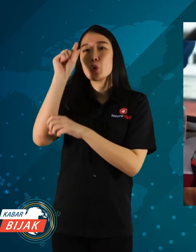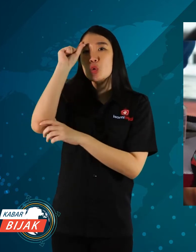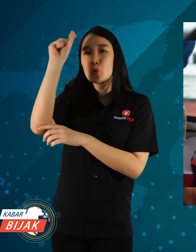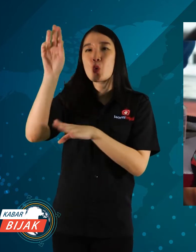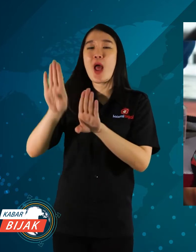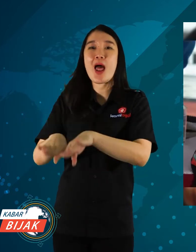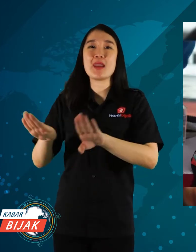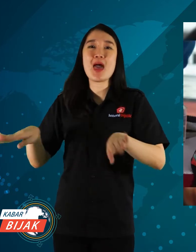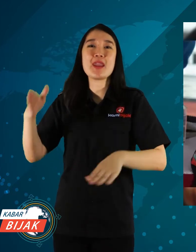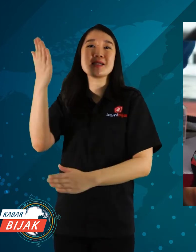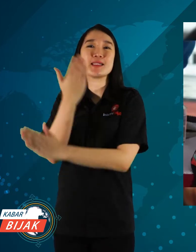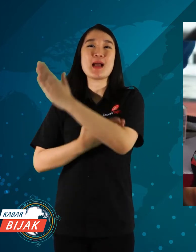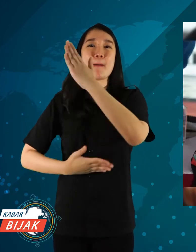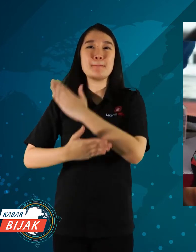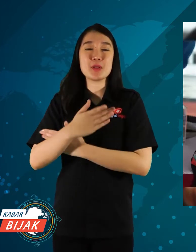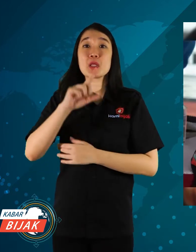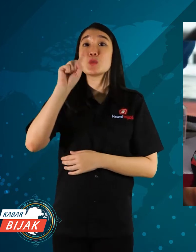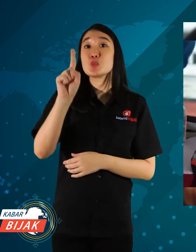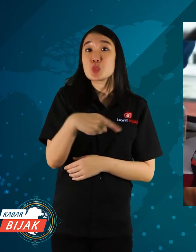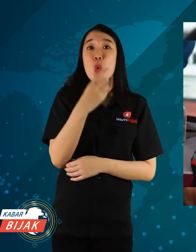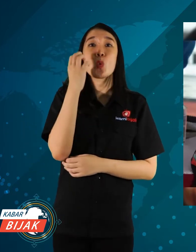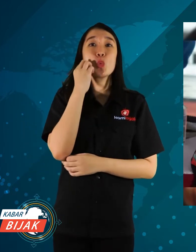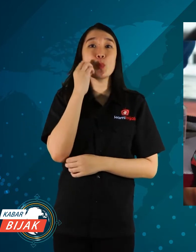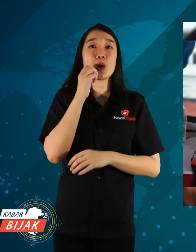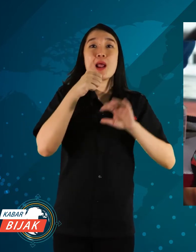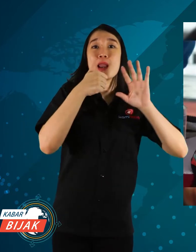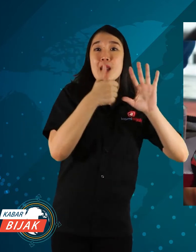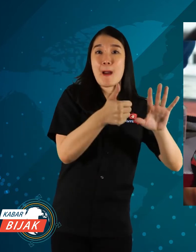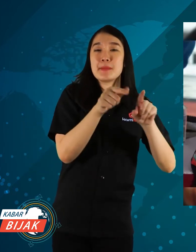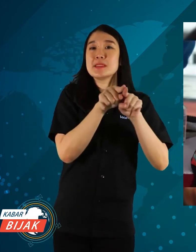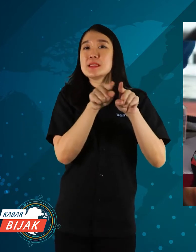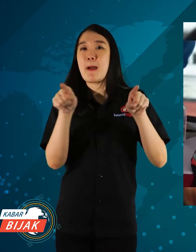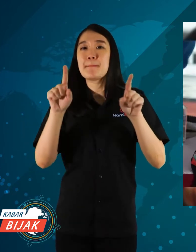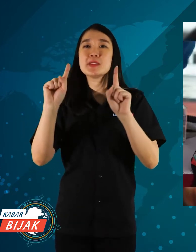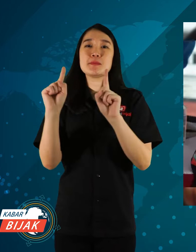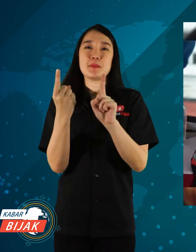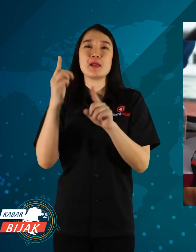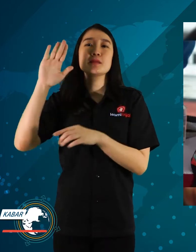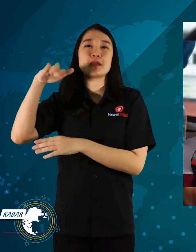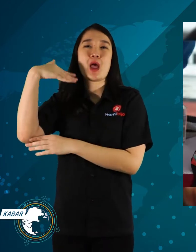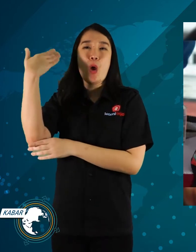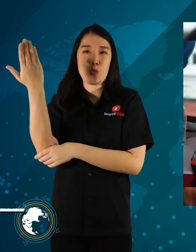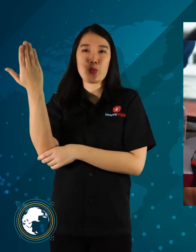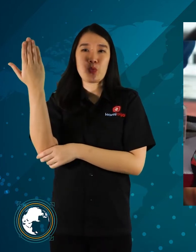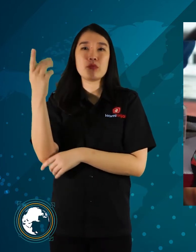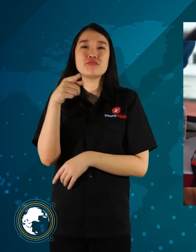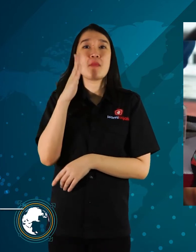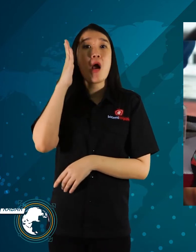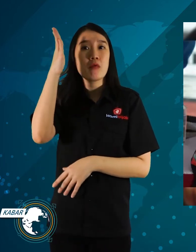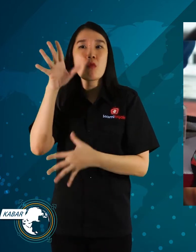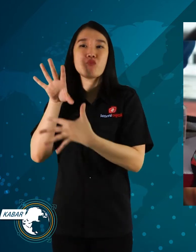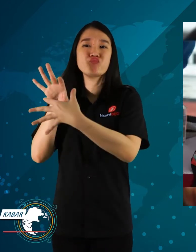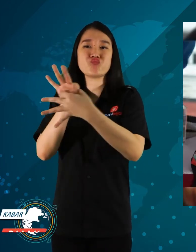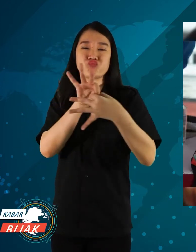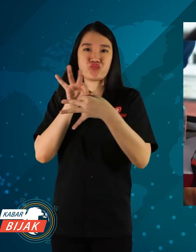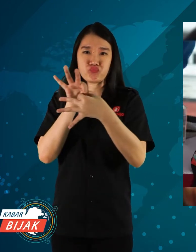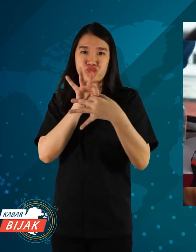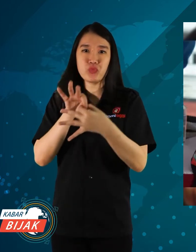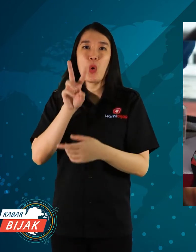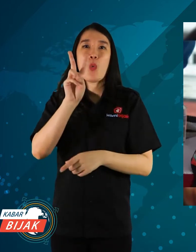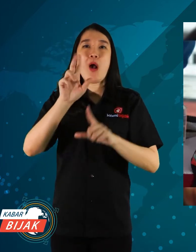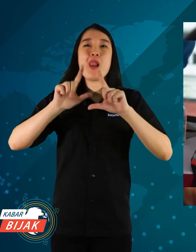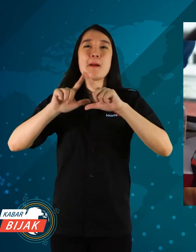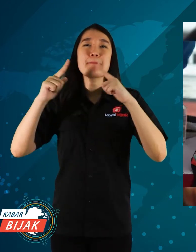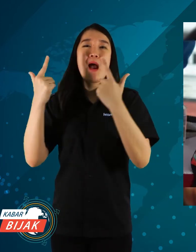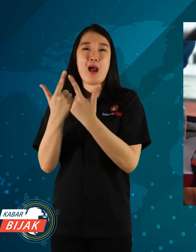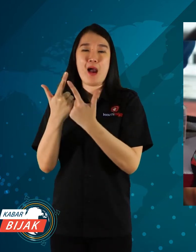untuk anak-anak Disabilitas mulai usia 6 sampai 11 tahun yang akan bekerja sama dengan 2 pihak,